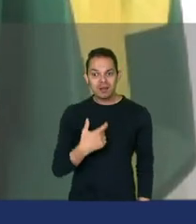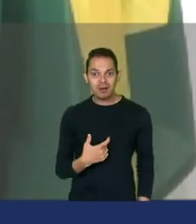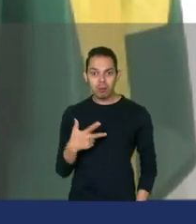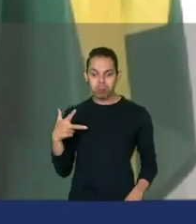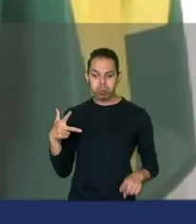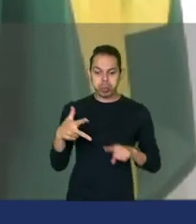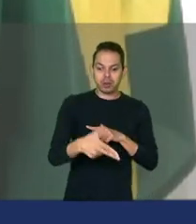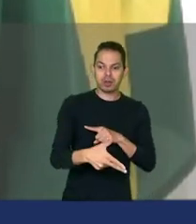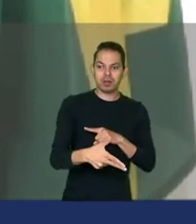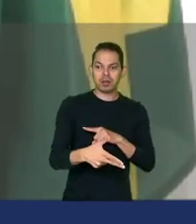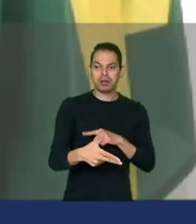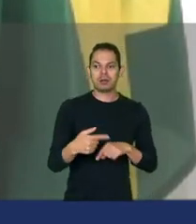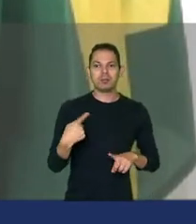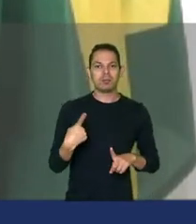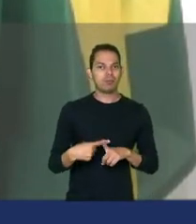GASTO OU SETE MINUTOS DE SEU TEMPO E EU EU NÃO